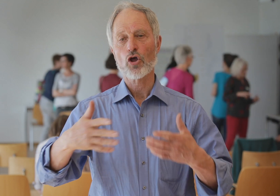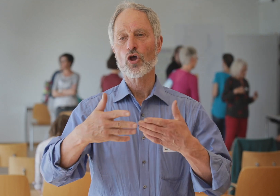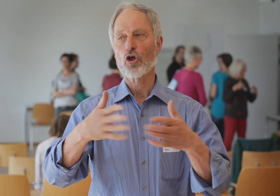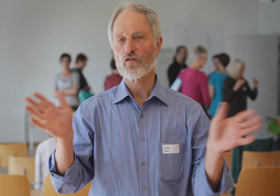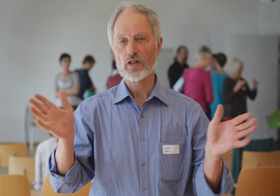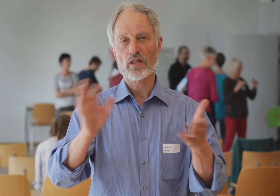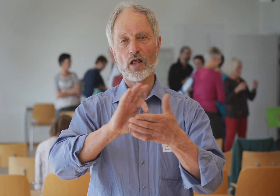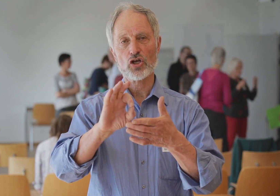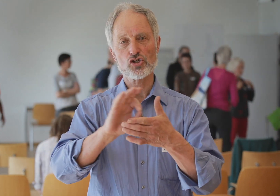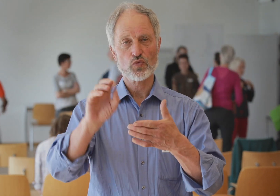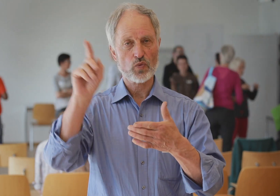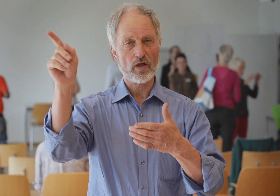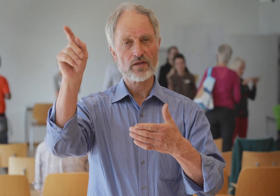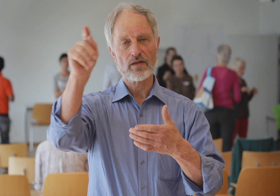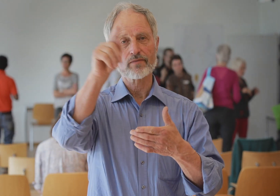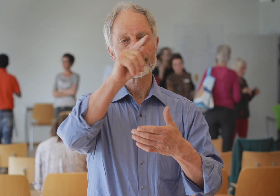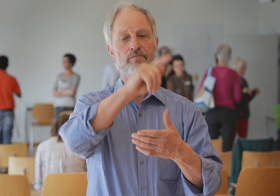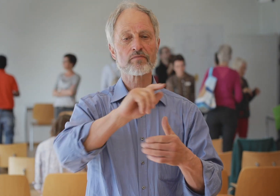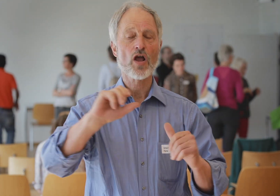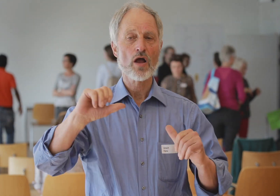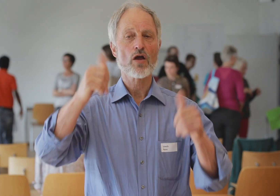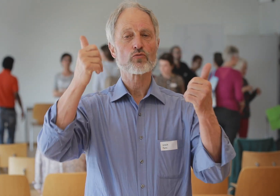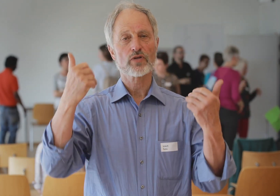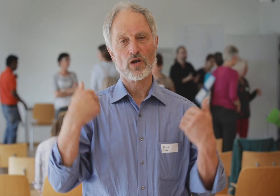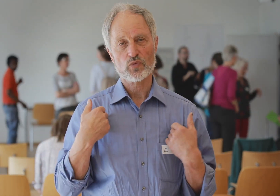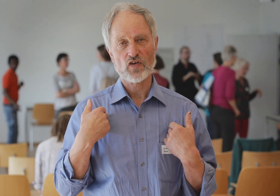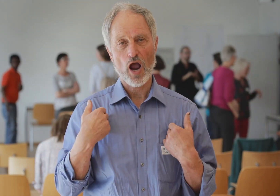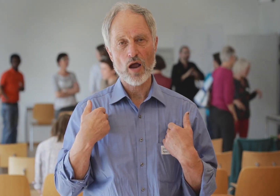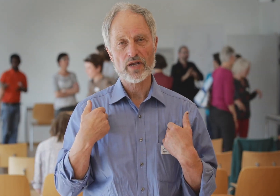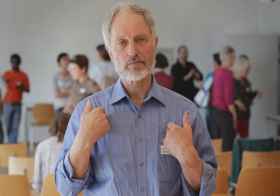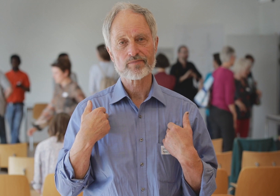Die öffentlichen Schulen zählen zu unserer Hauptaufgabe.